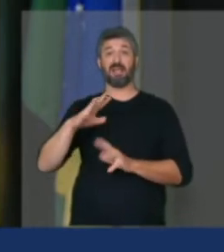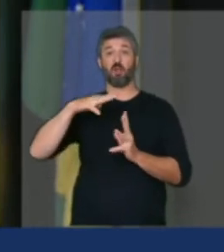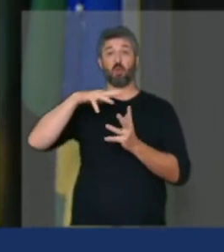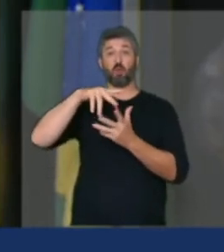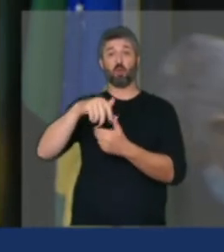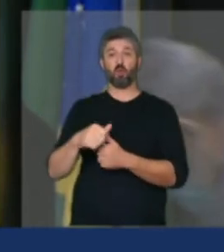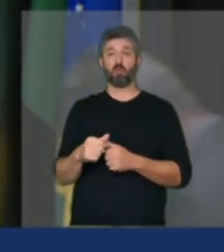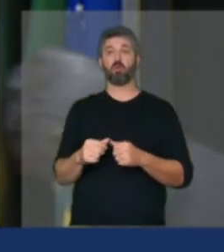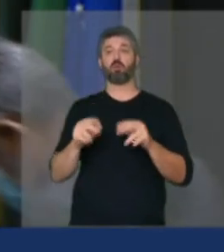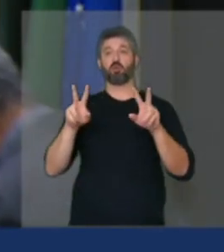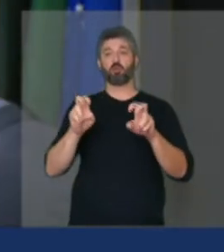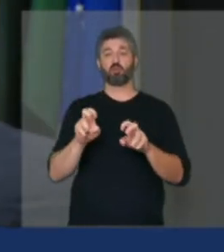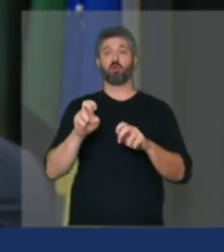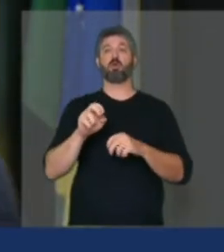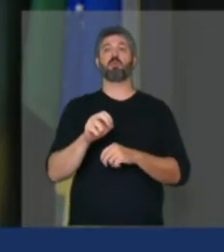CARO DO MUNDO, QUE TRATA DA ATROFIA MUSCULAR ESPINHAL.